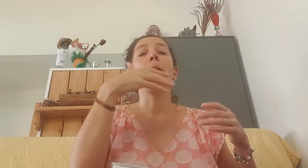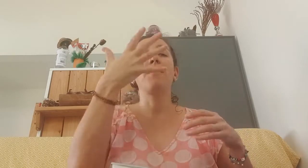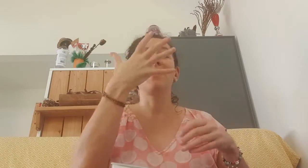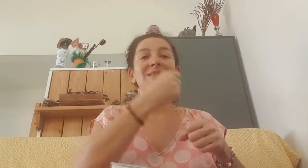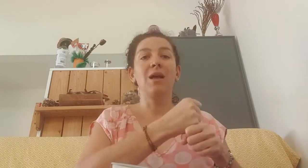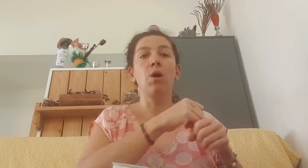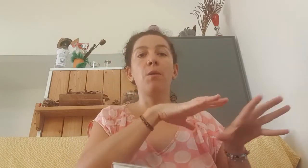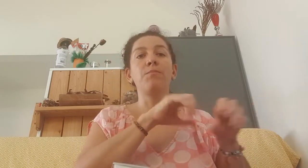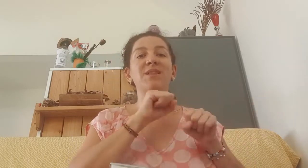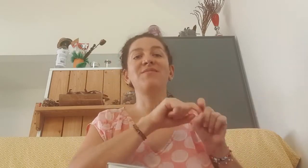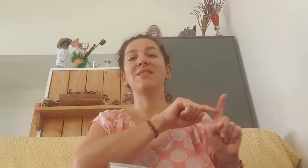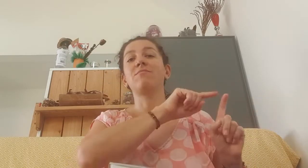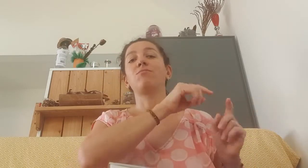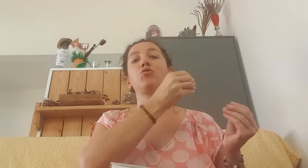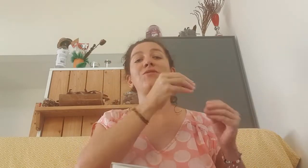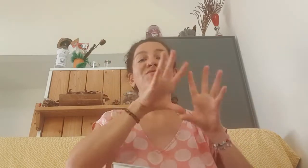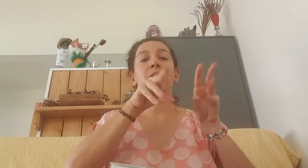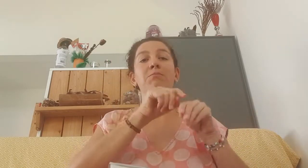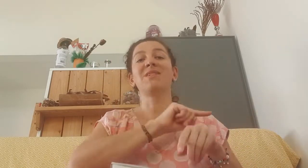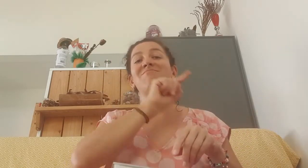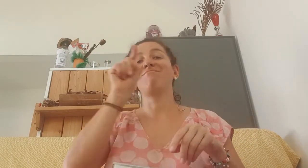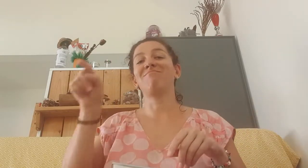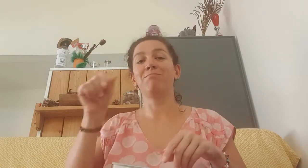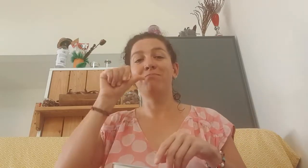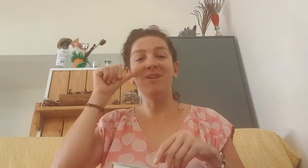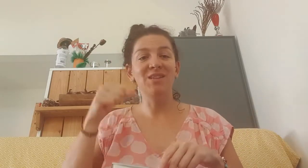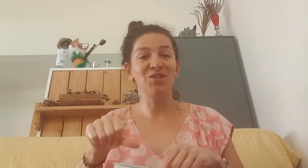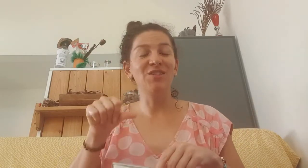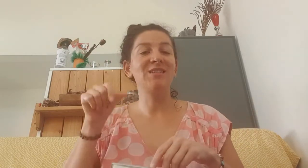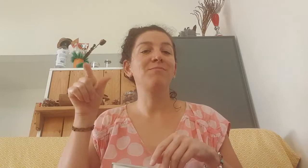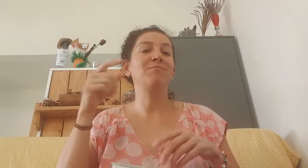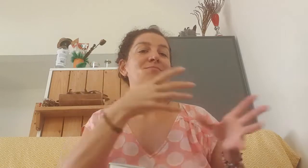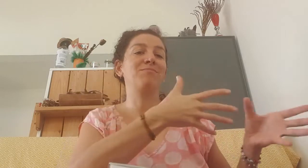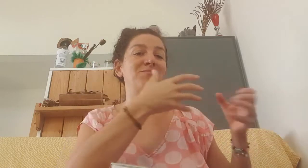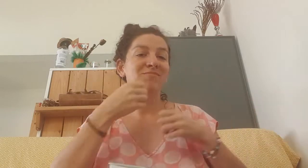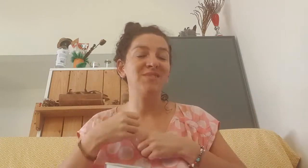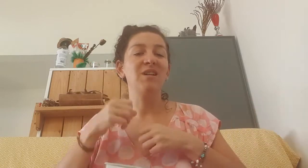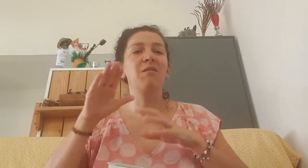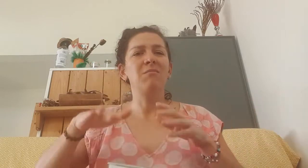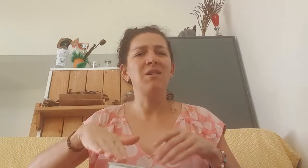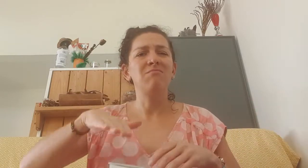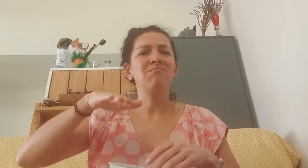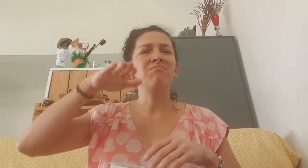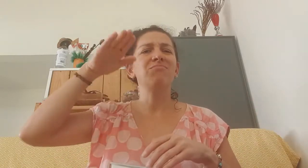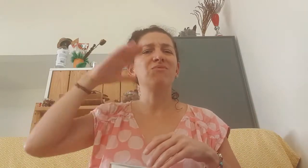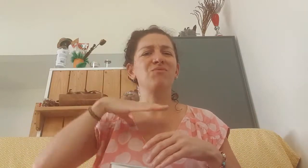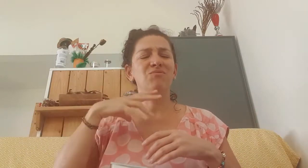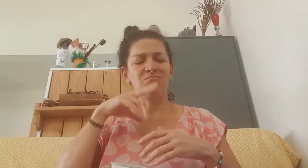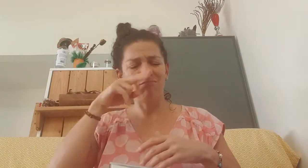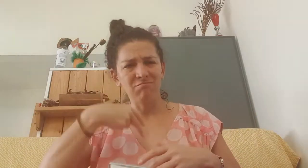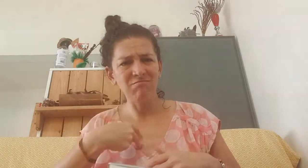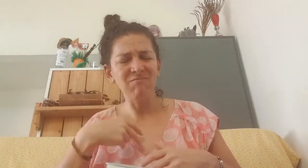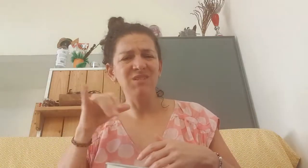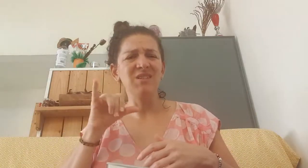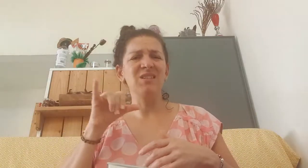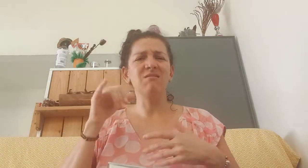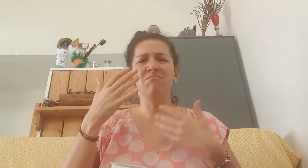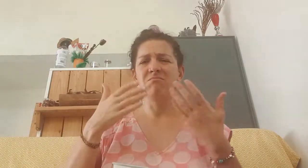A 5 ans, il est adopté par une famille en Belgique. Il grandit, il se demande qui il est,